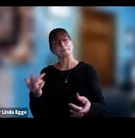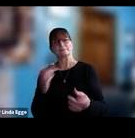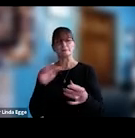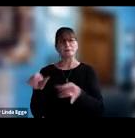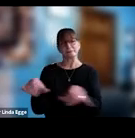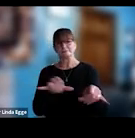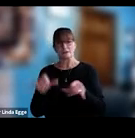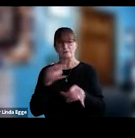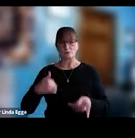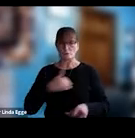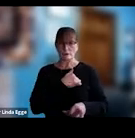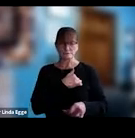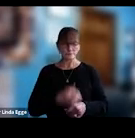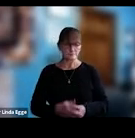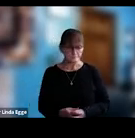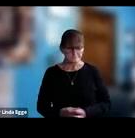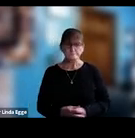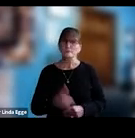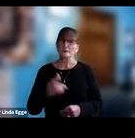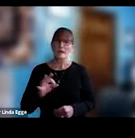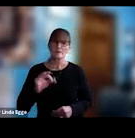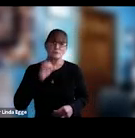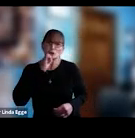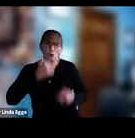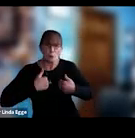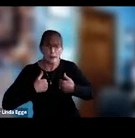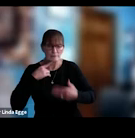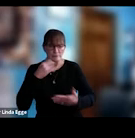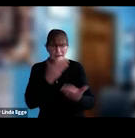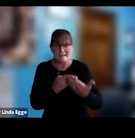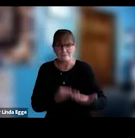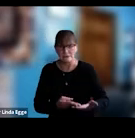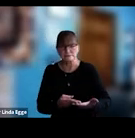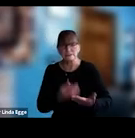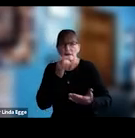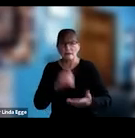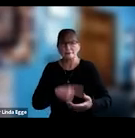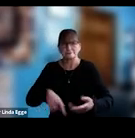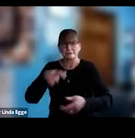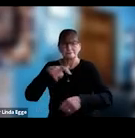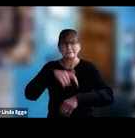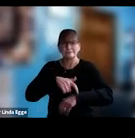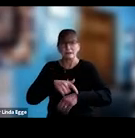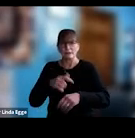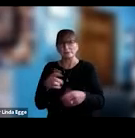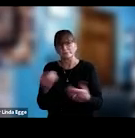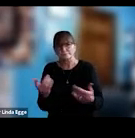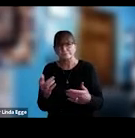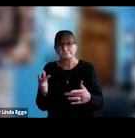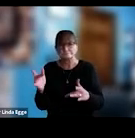Así que si ustedes no tienen esa evidencia de períodos de abstinencia, esto es algo que usted pueden hacer